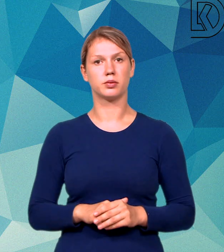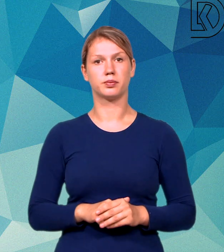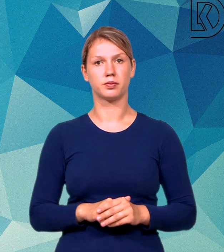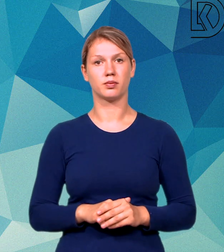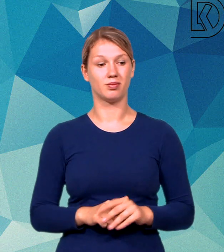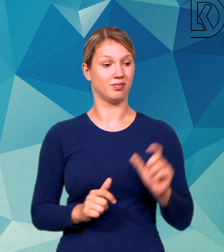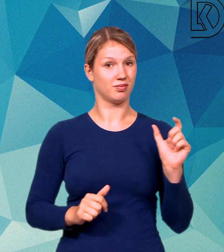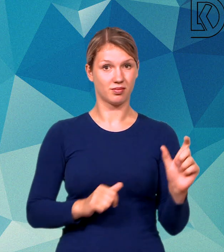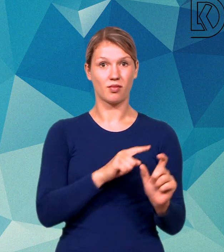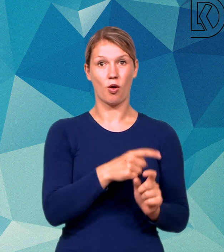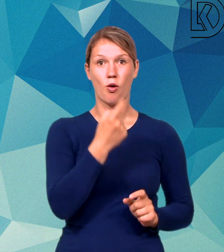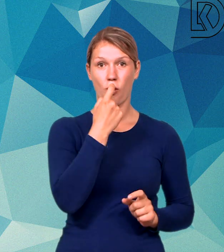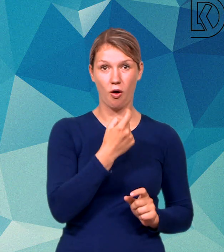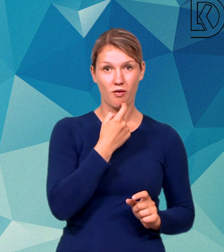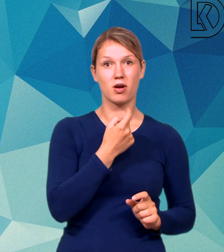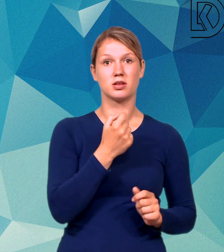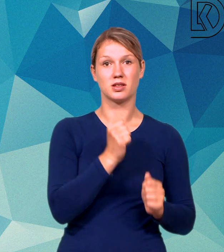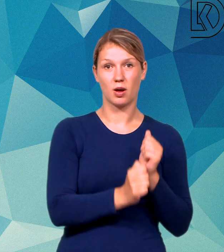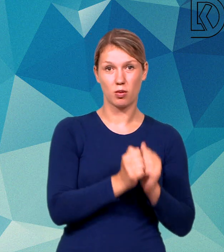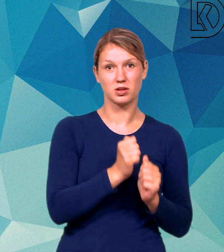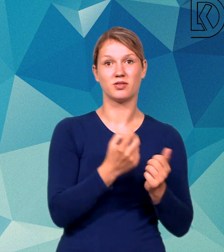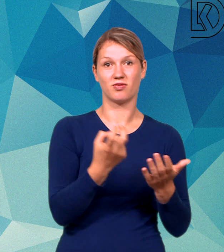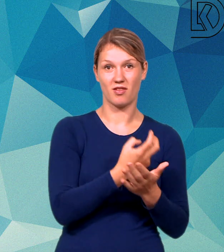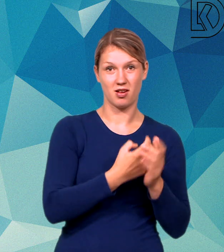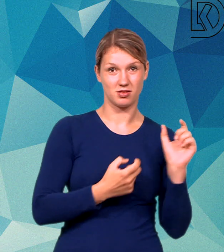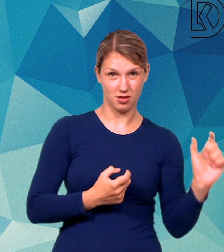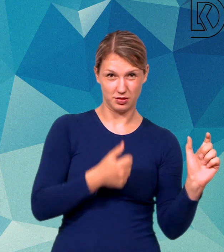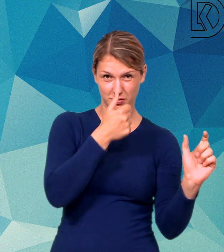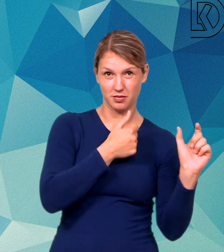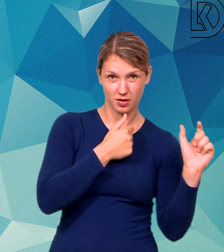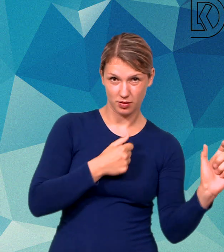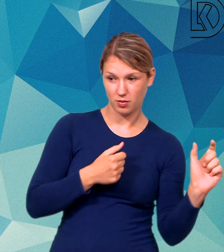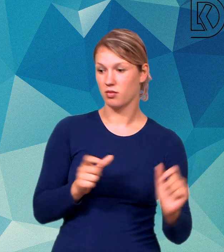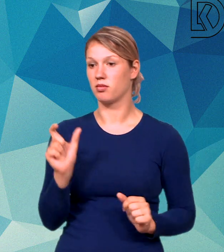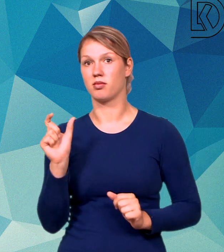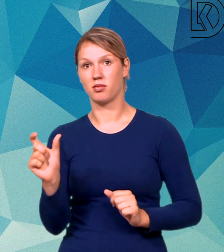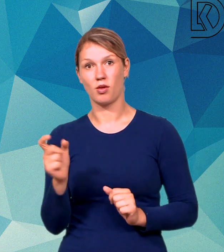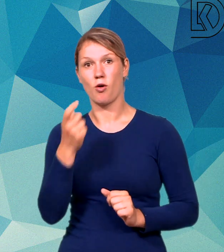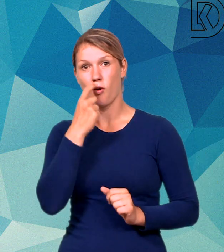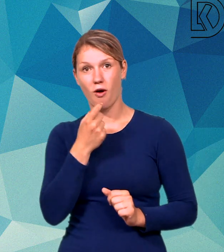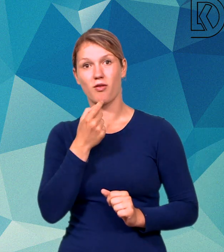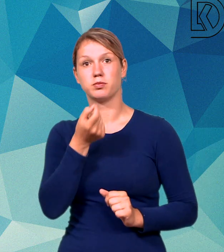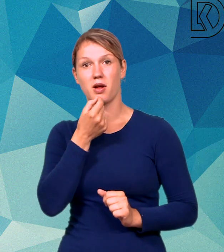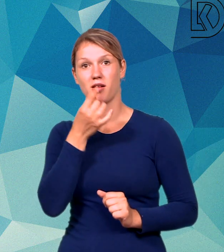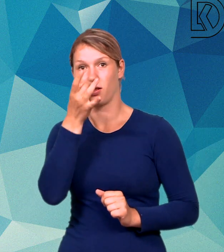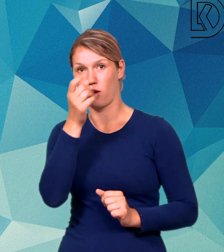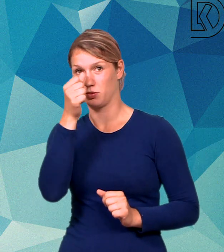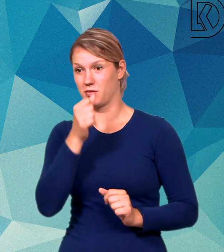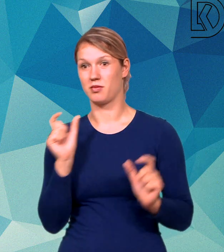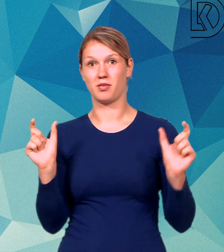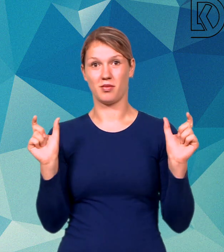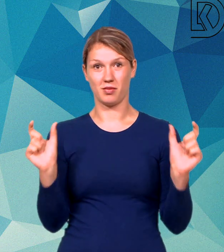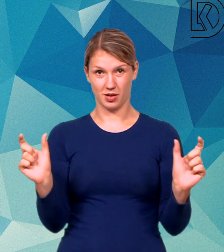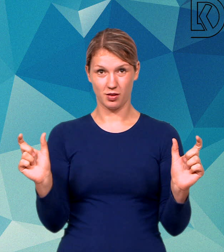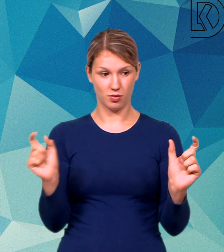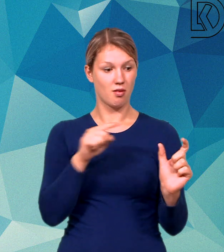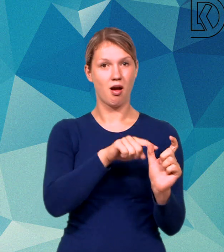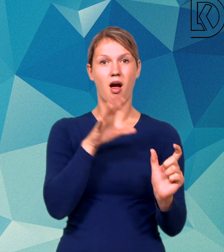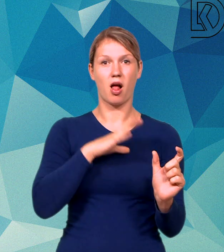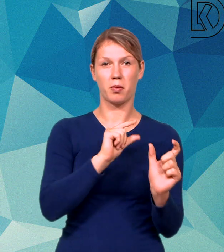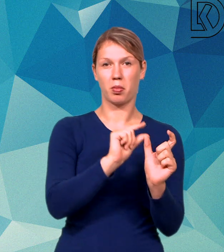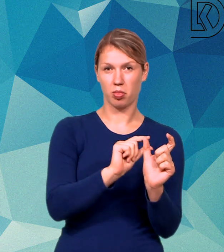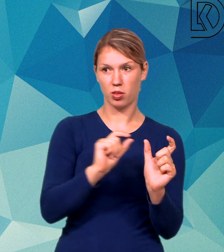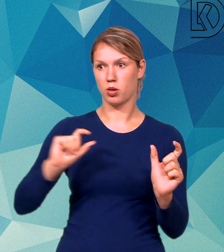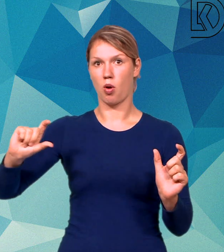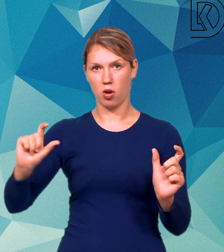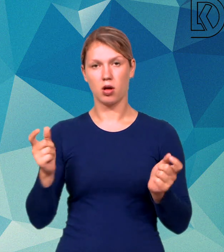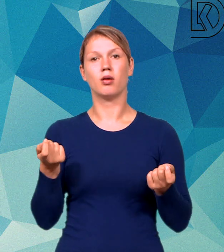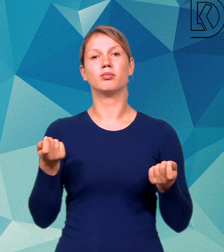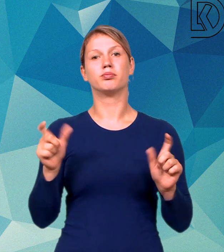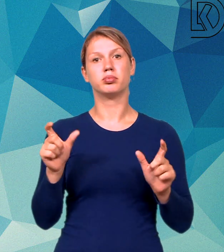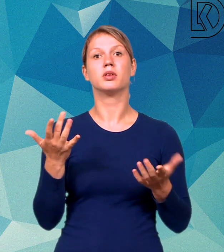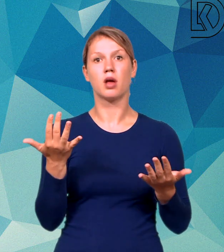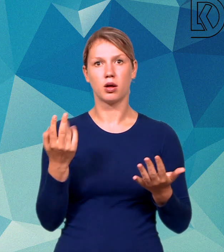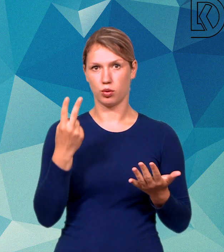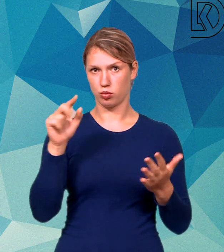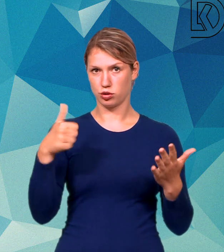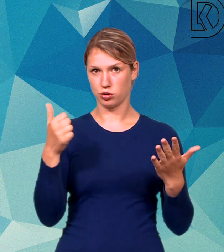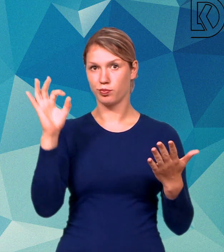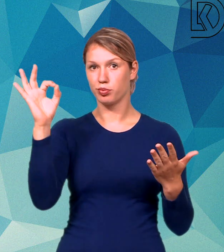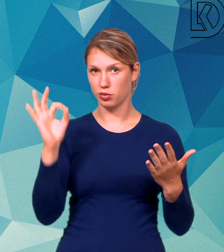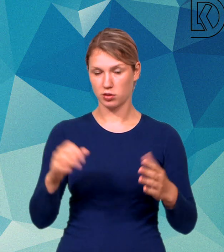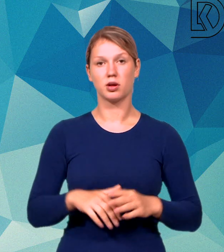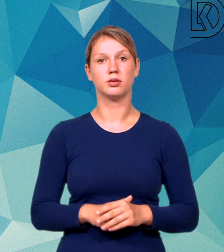Palyginus pirmo ir antro ketvirčio atlyginimus pastebima, kad jie padidėjo 2,6 proc.